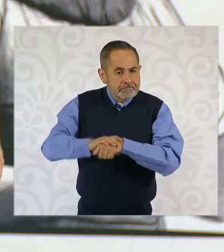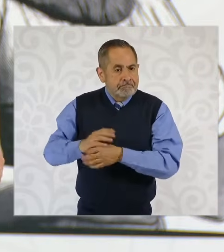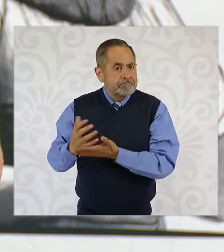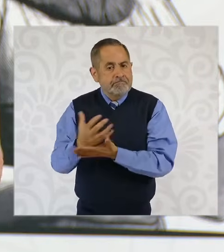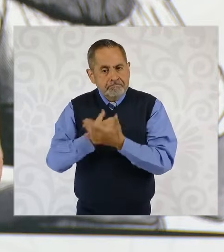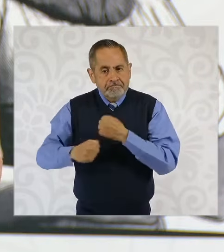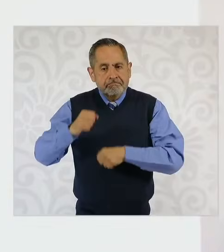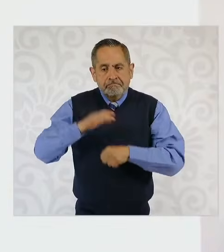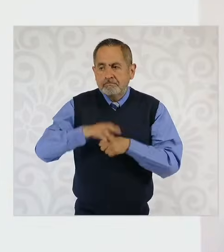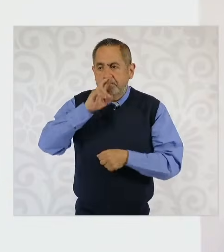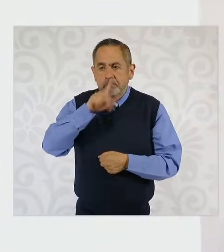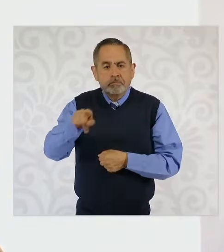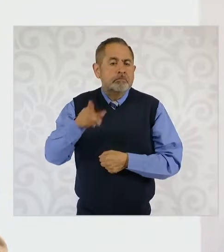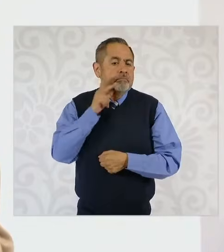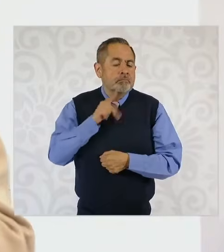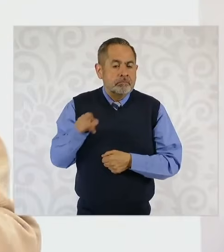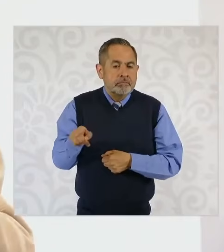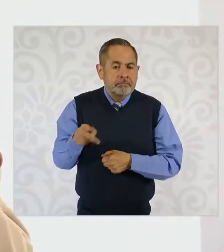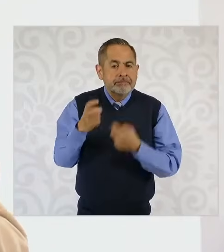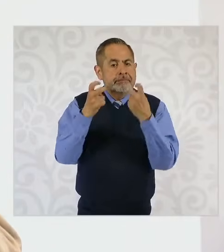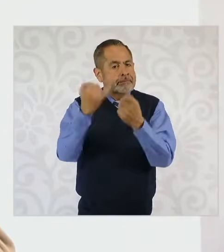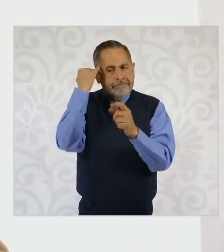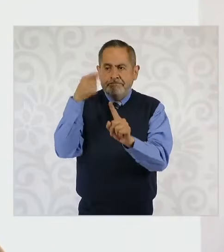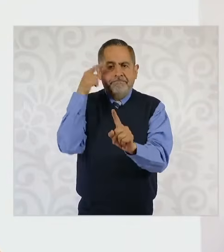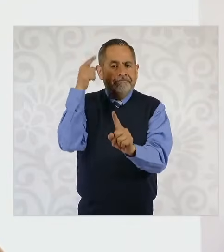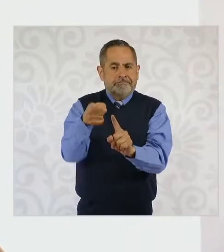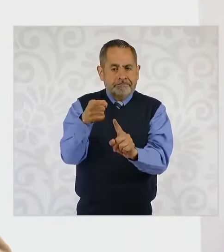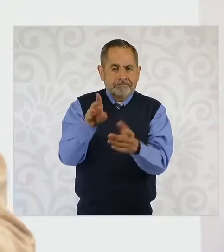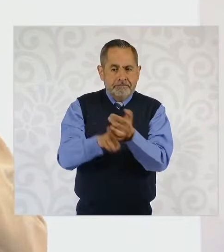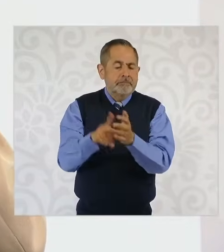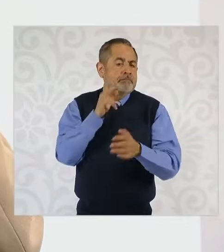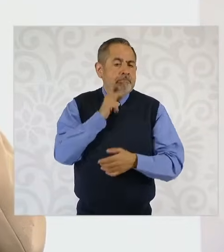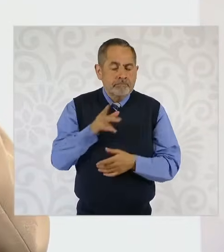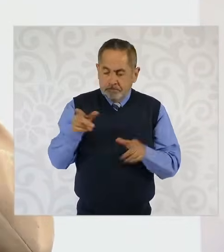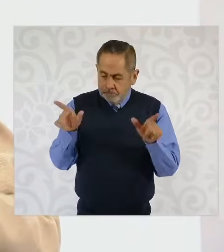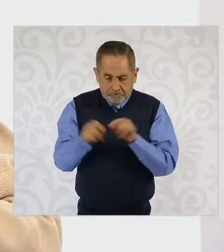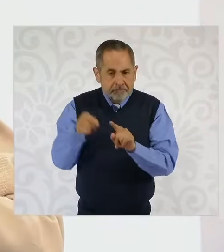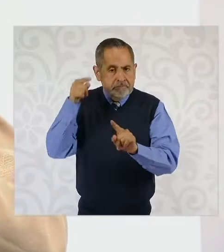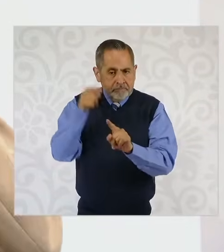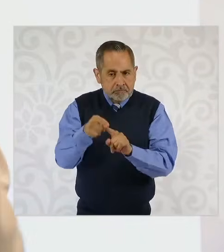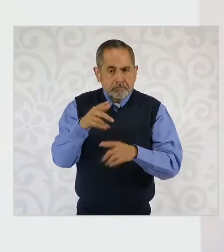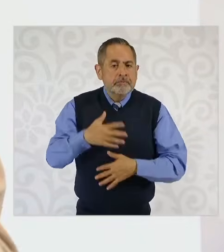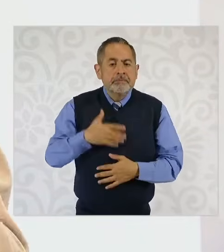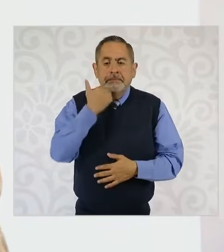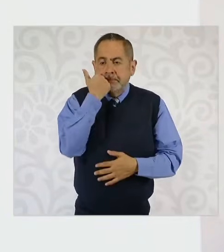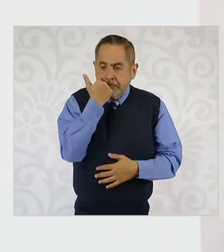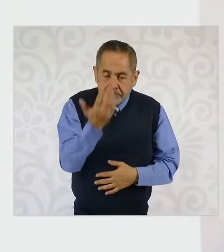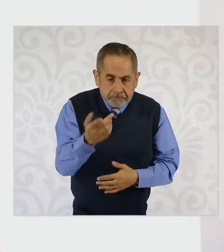de Pemex entonces esa es la principal función de Pemex y queremos que El saneamiento Financiero